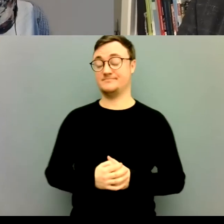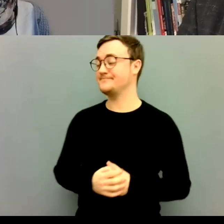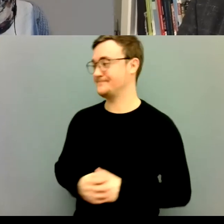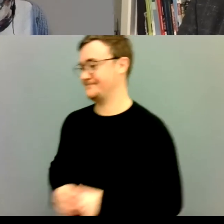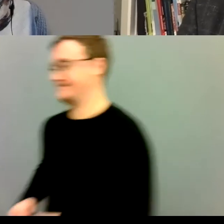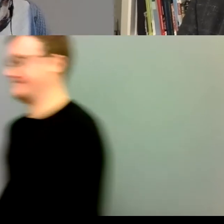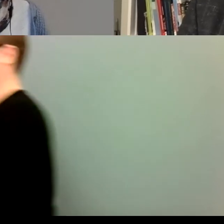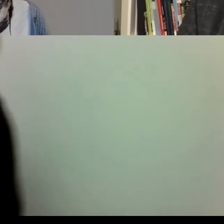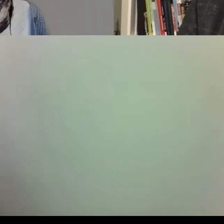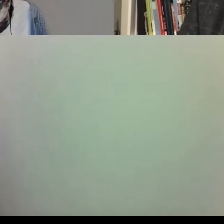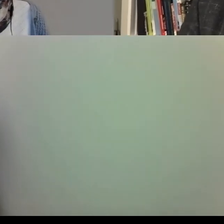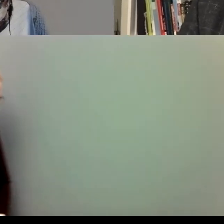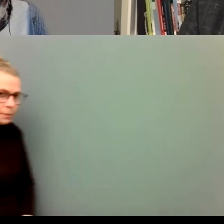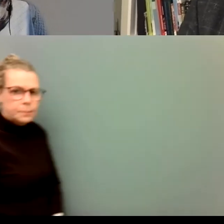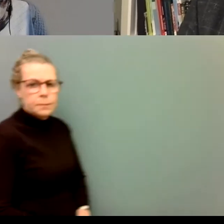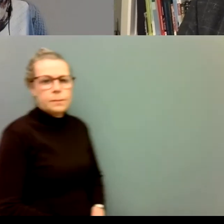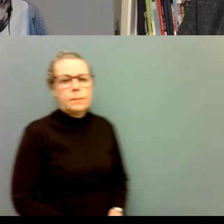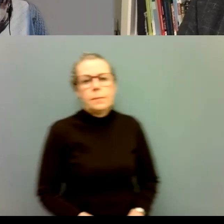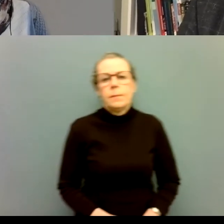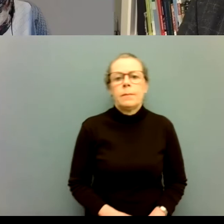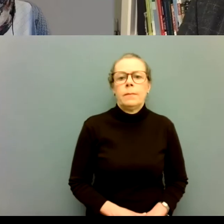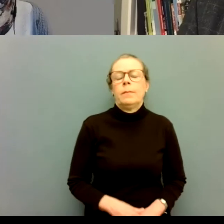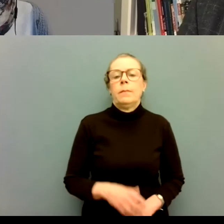Du konstaterar det själv, inledningsvis-